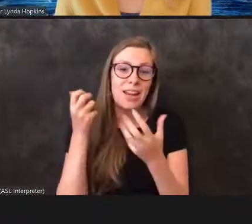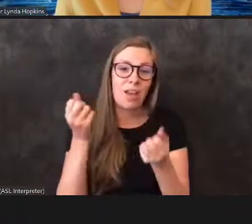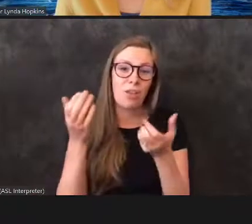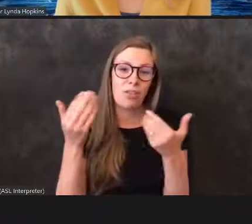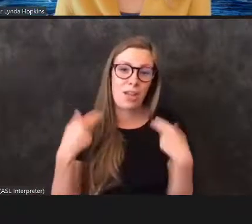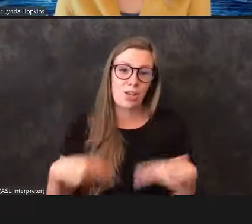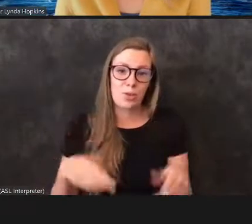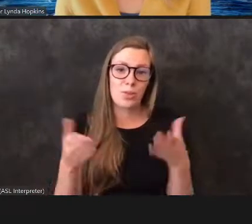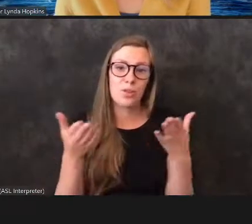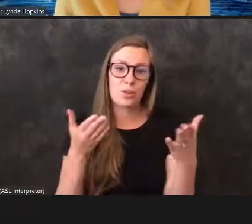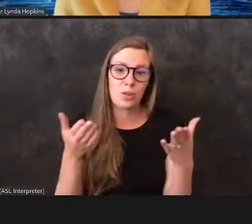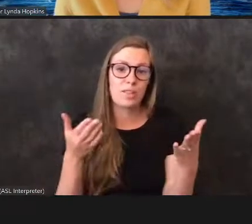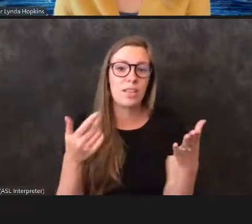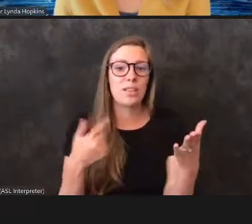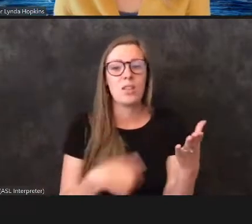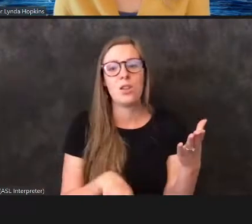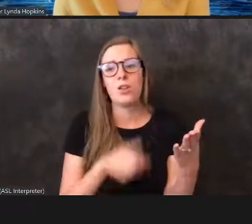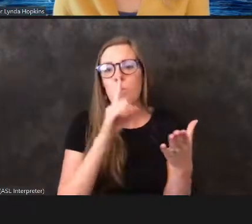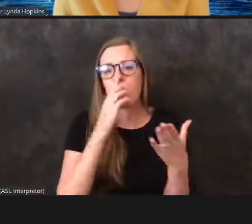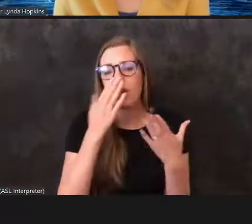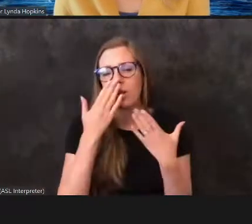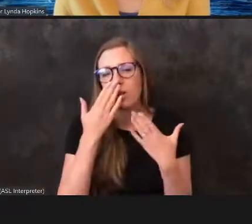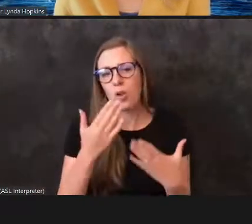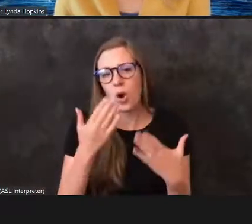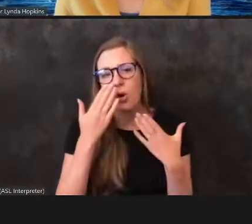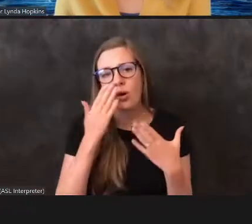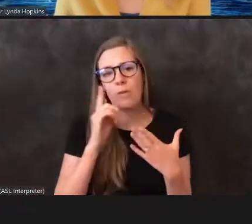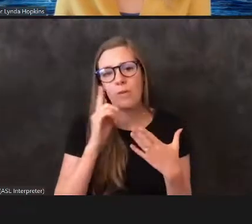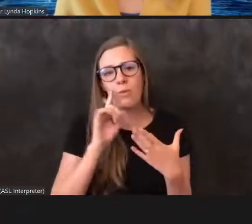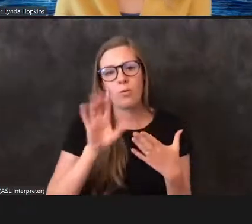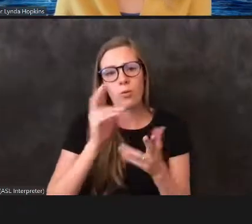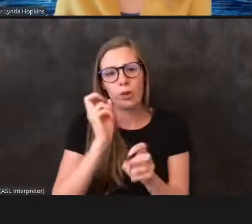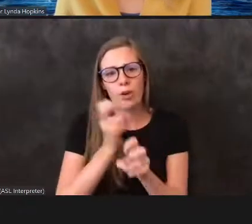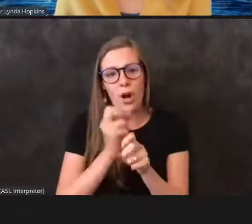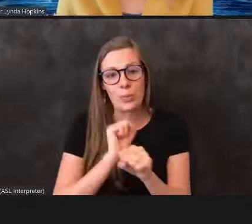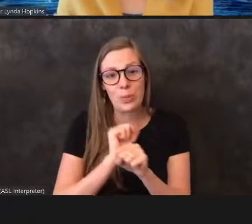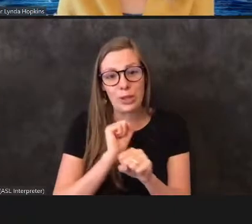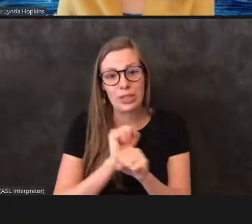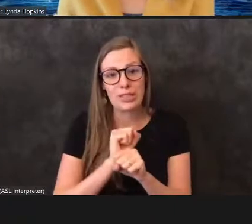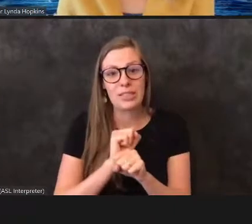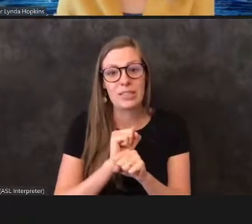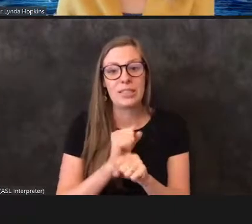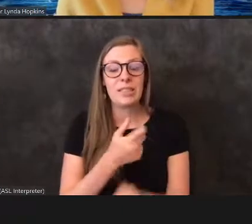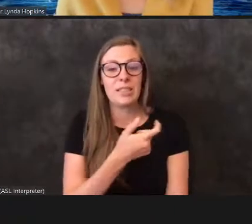Los servicios de servicios de recursos humanos y el esfuerzo de apoyo de ustedes